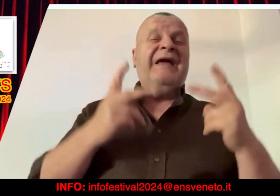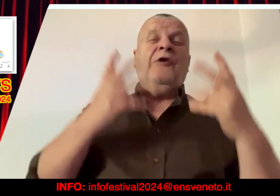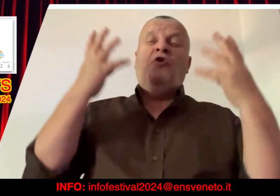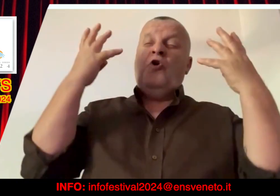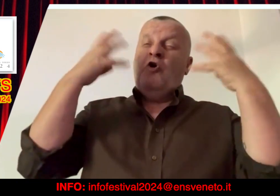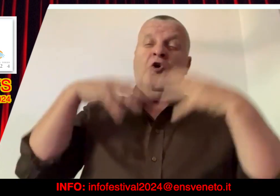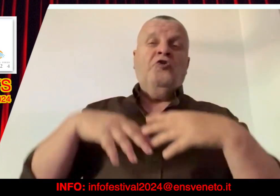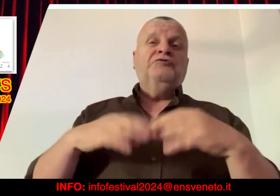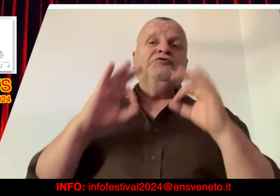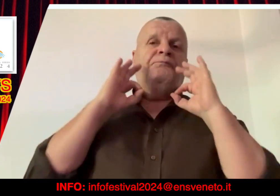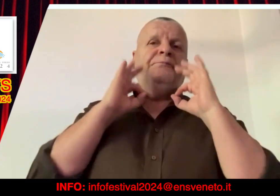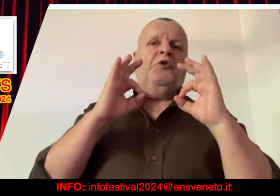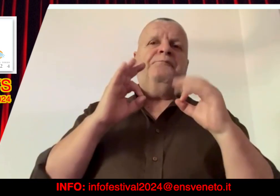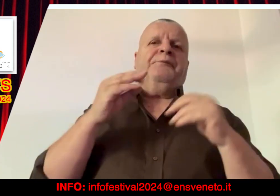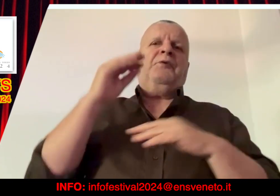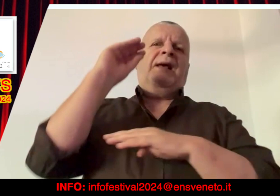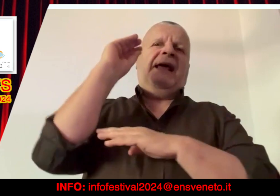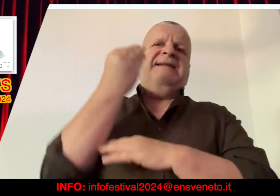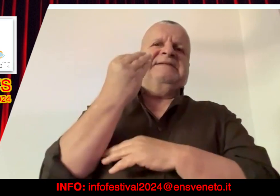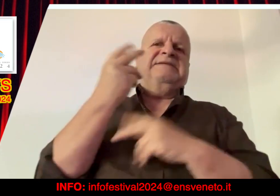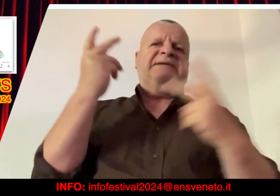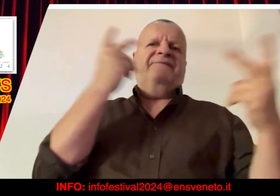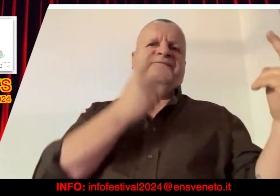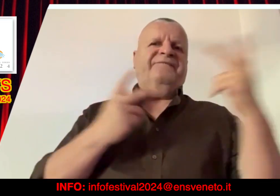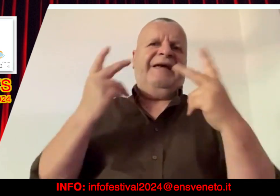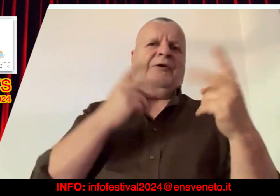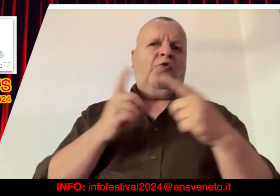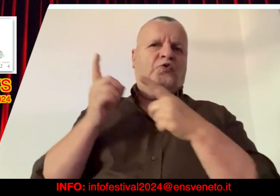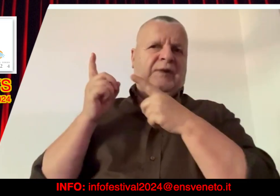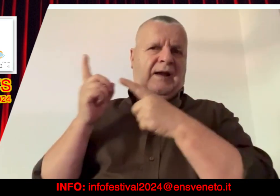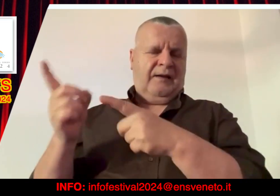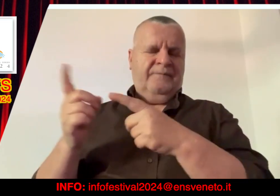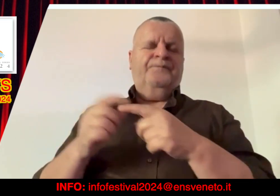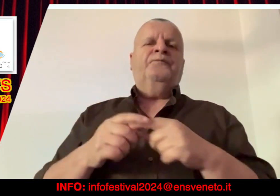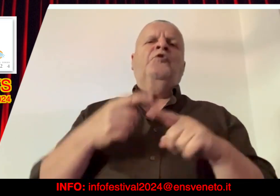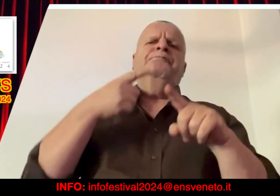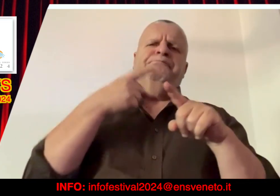il vero organizzatore dell'evento è proprio l'ENS di Verona e